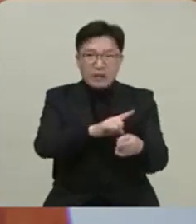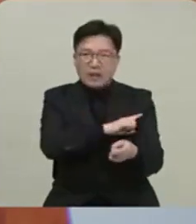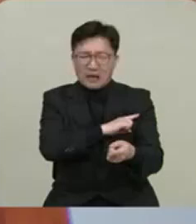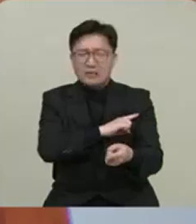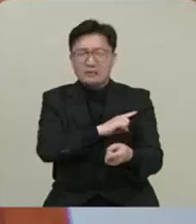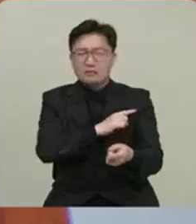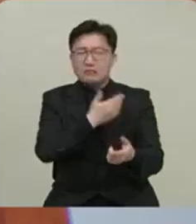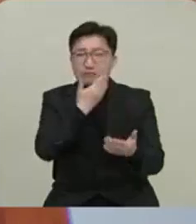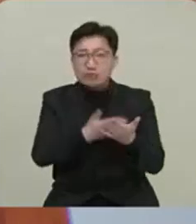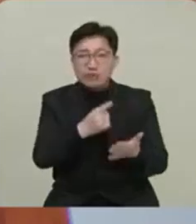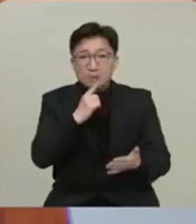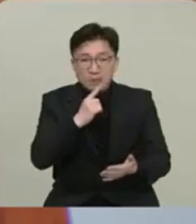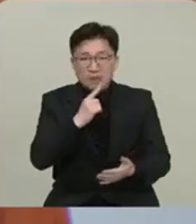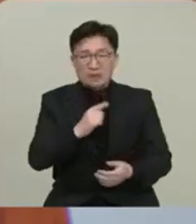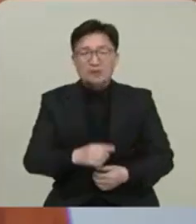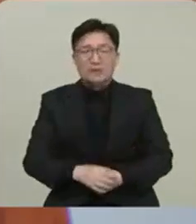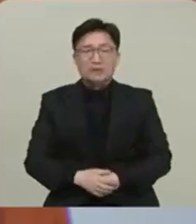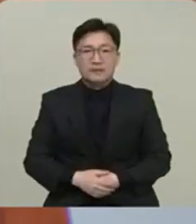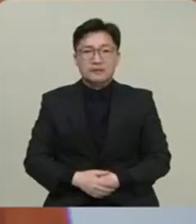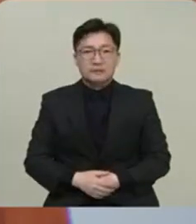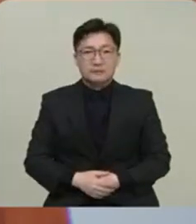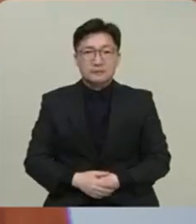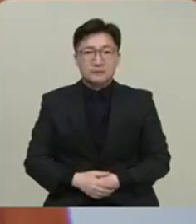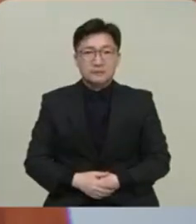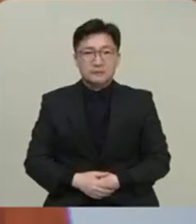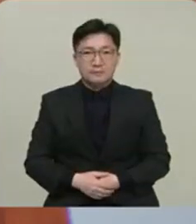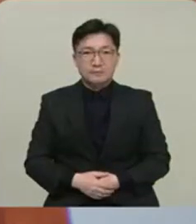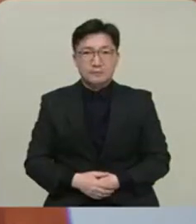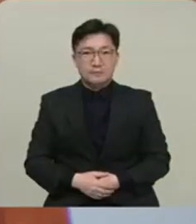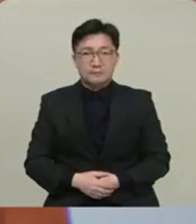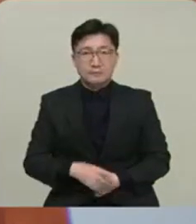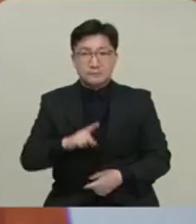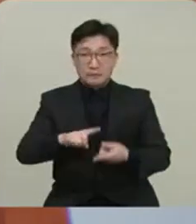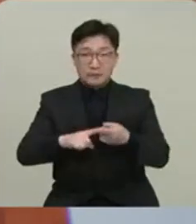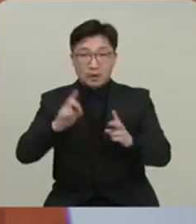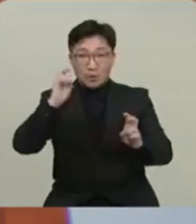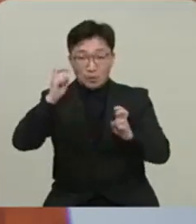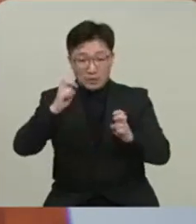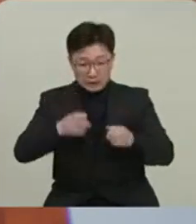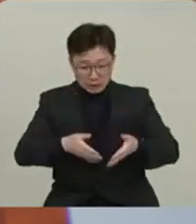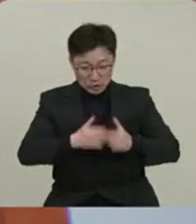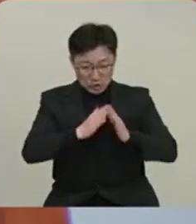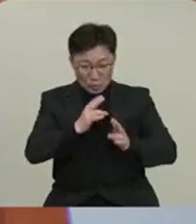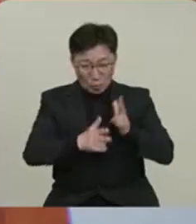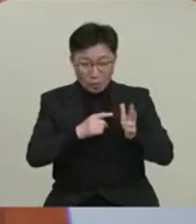미치는 중요한 요인이기 때문에 입주한 기업들 또 투자를 약속한